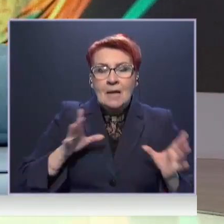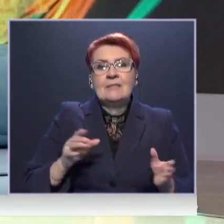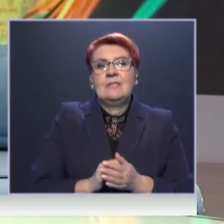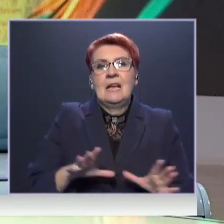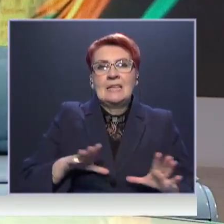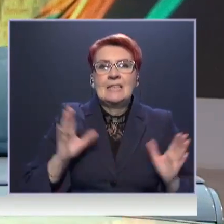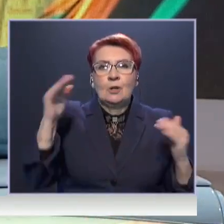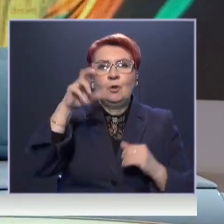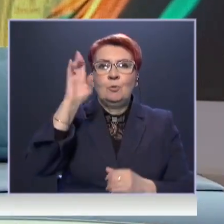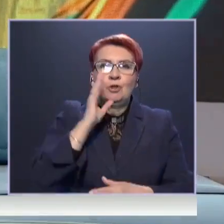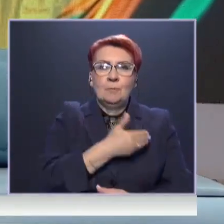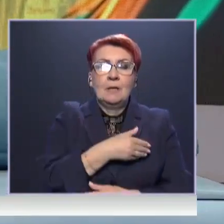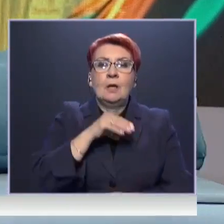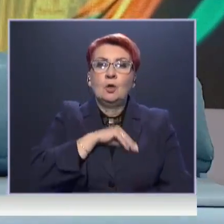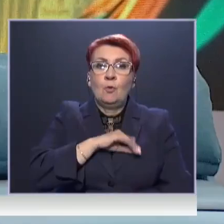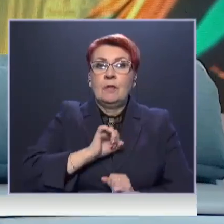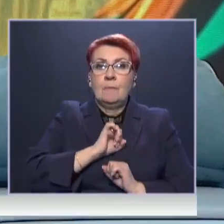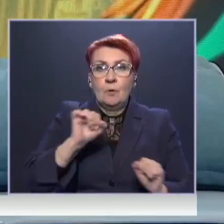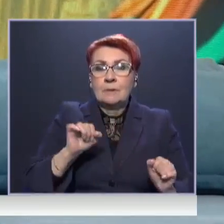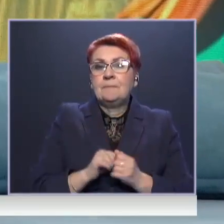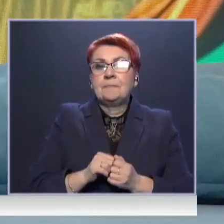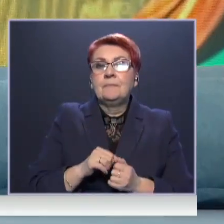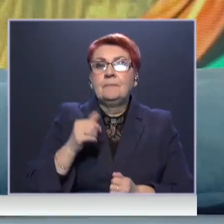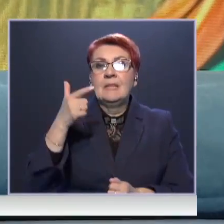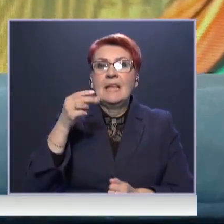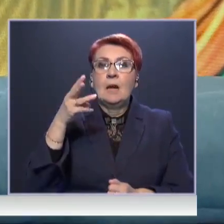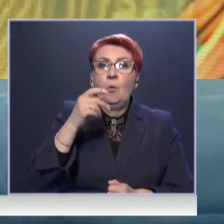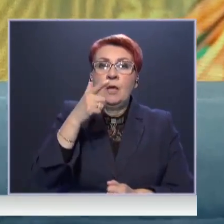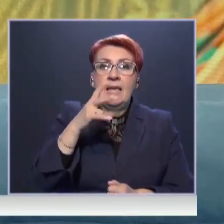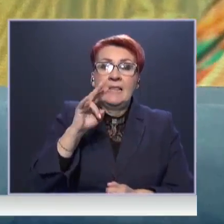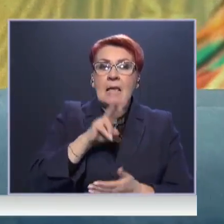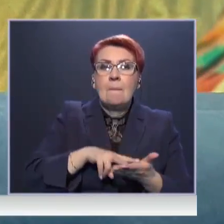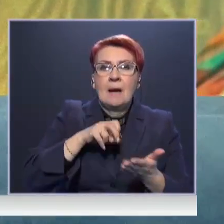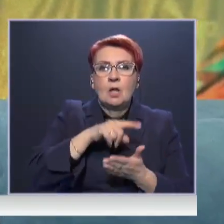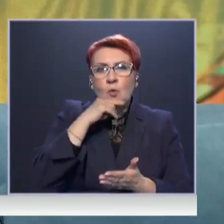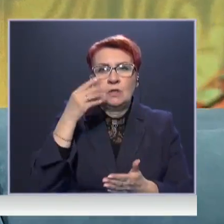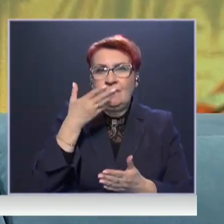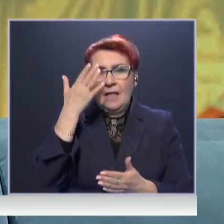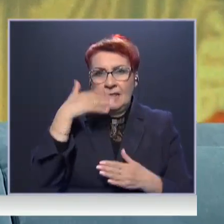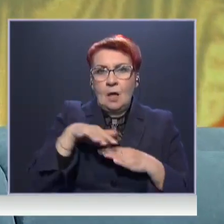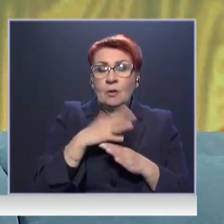Матери духовный подвиг патриарха Гермогена и покаяния русского народа Какие еще события предшествовали